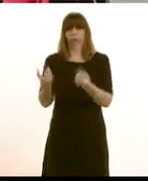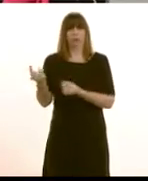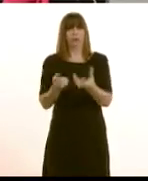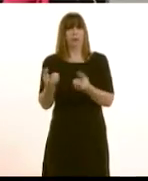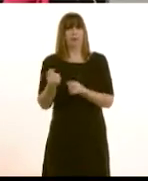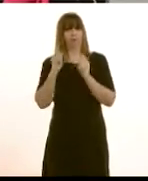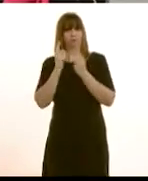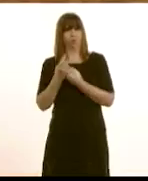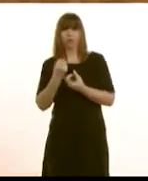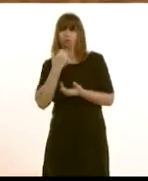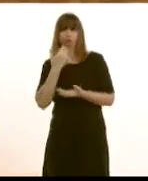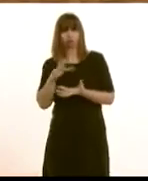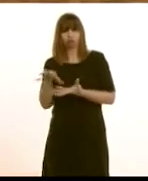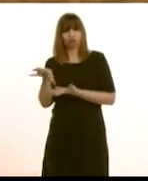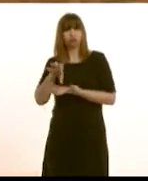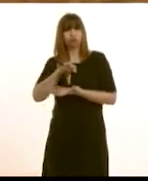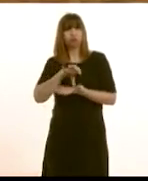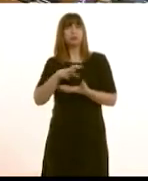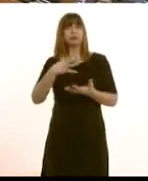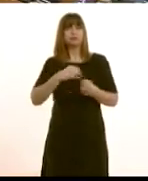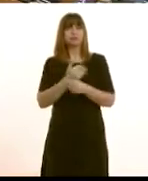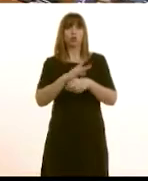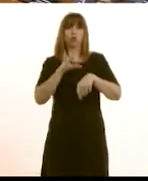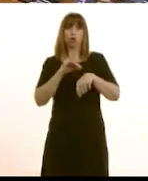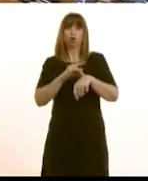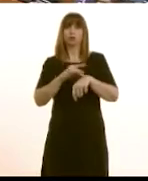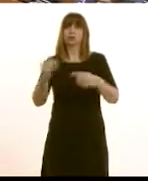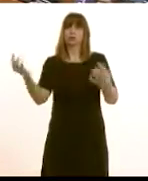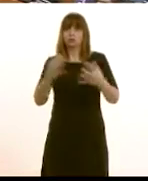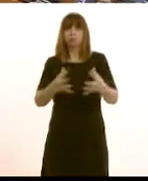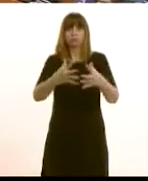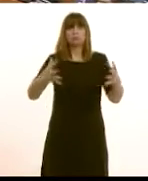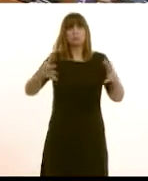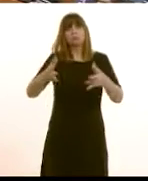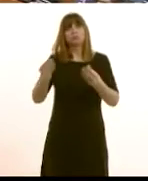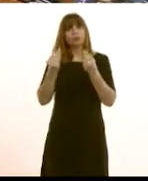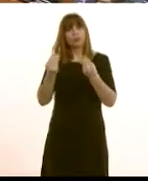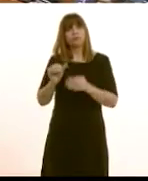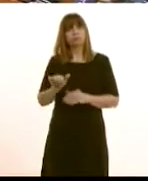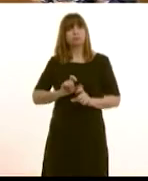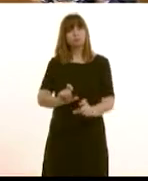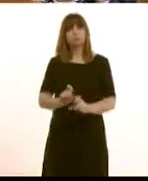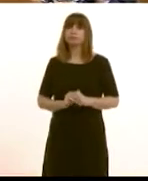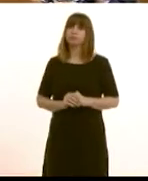yn parhau yn y pen draw. Kirsty Williams: First Minister, whilst it